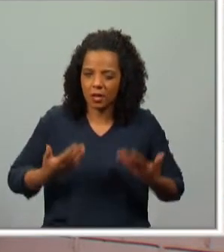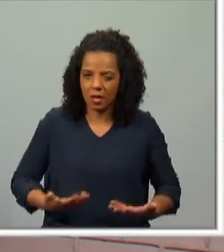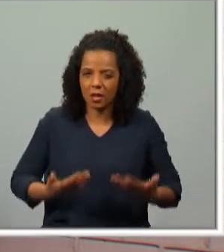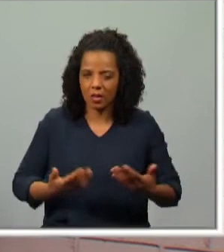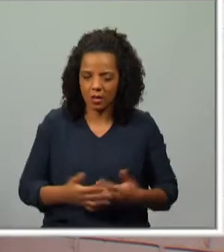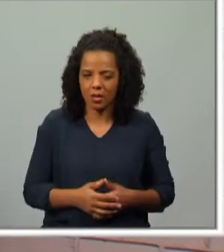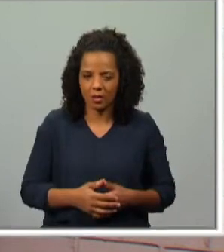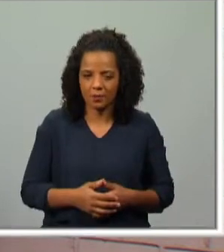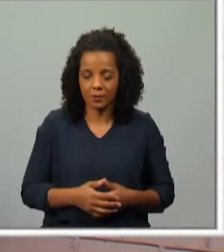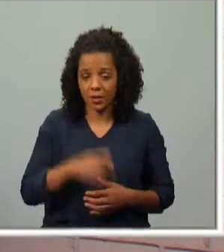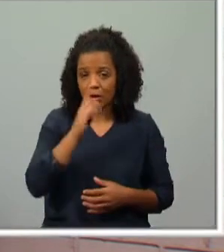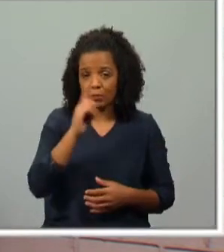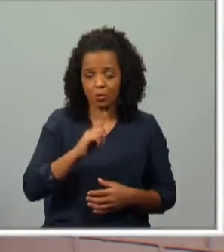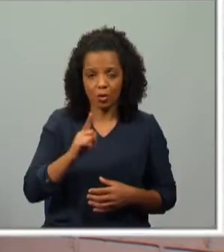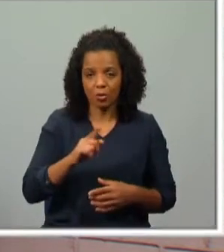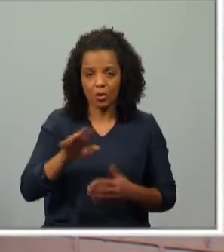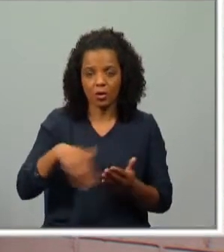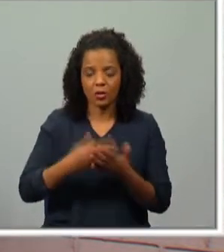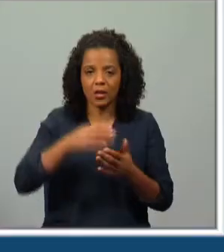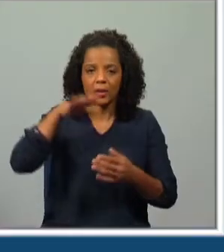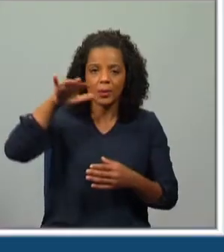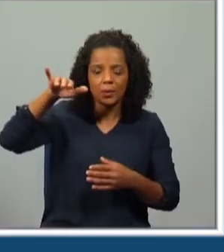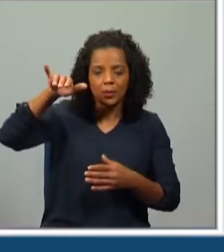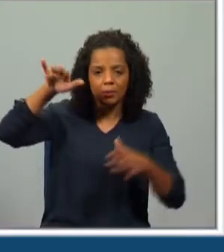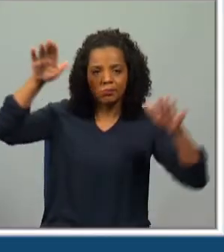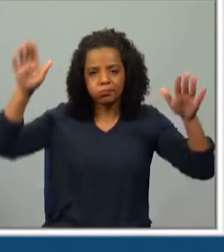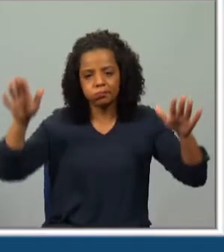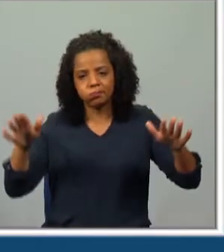exemplo o petróleo não lhe permitia planar E também o movimento das asas foi 例如，石油不允許他滑翔 翅膀的運動也是